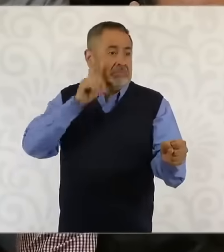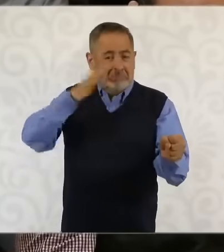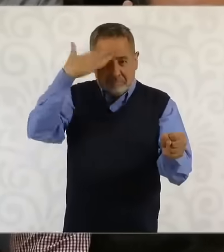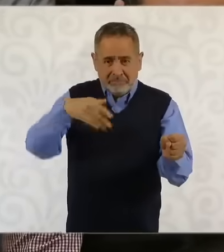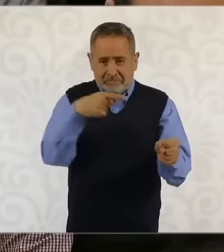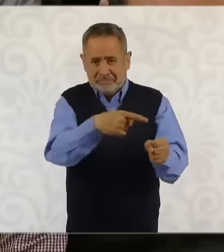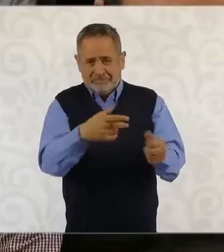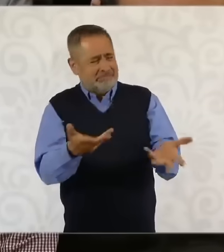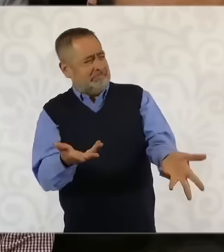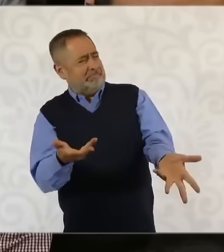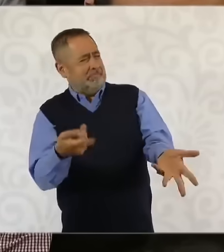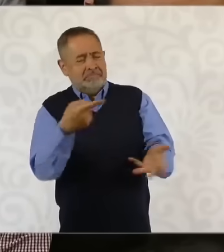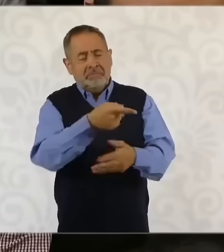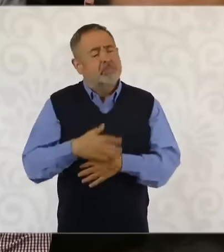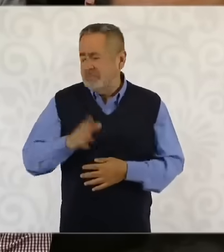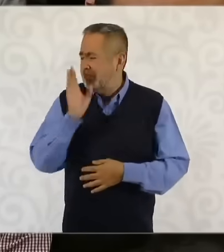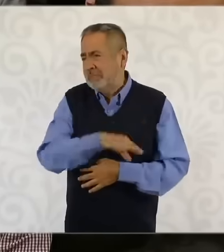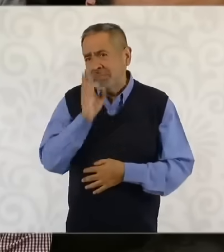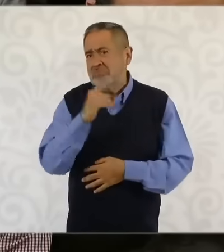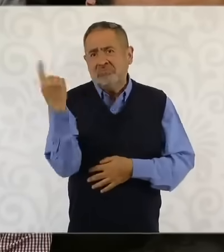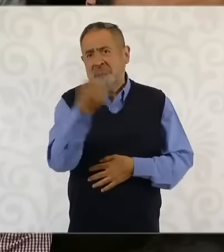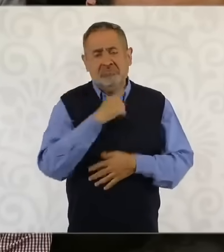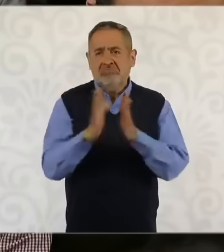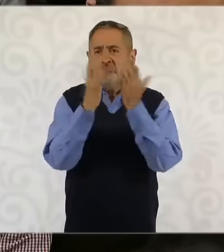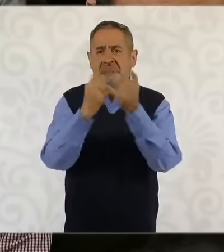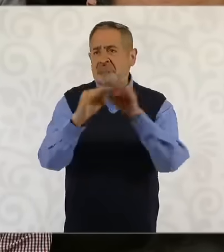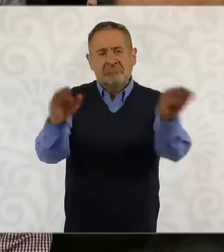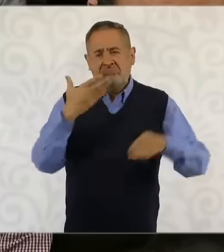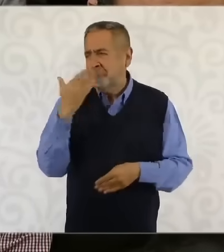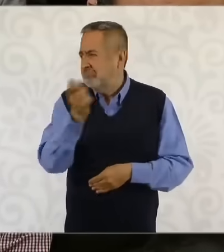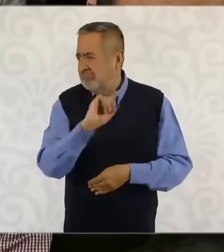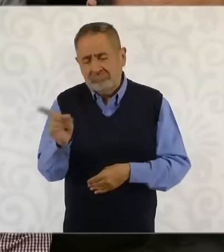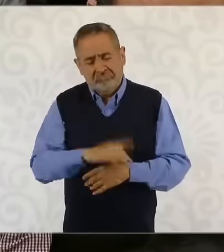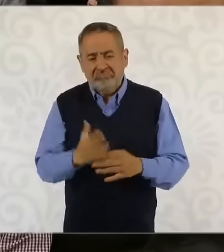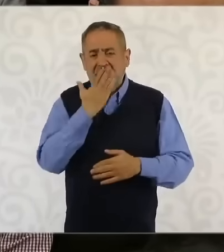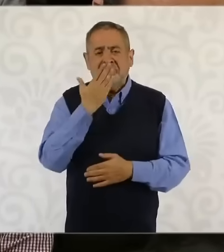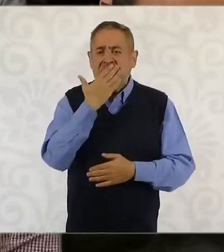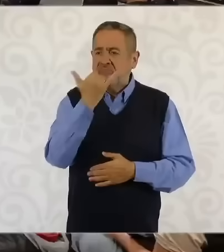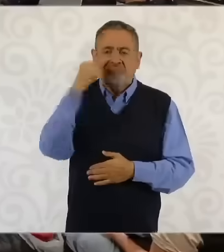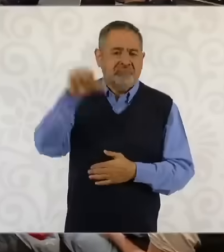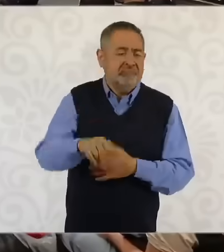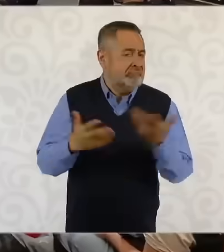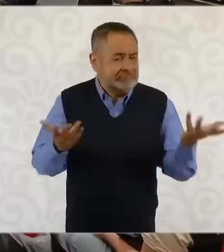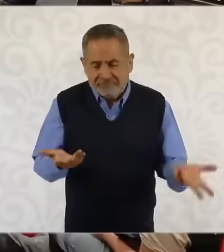y y esto es malo para para la democracia para la sociedad sonorense porque ya sabemos cómo se las